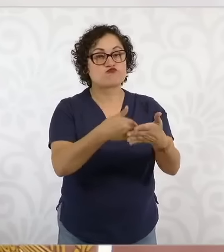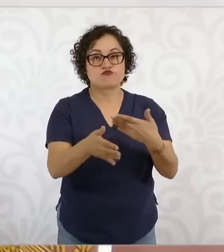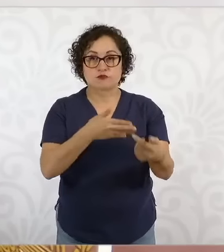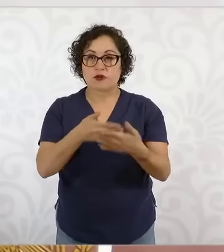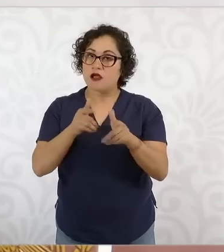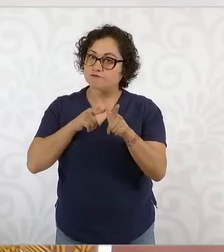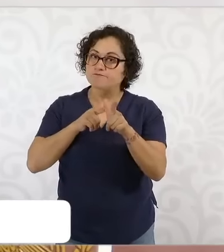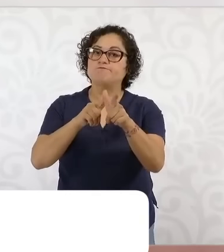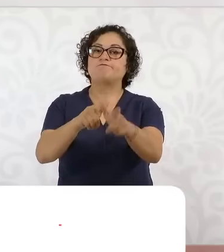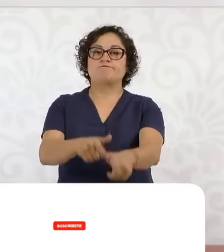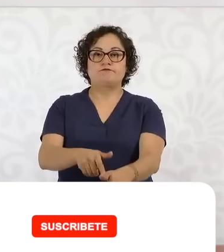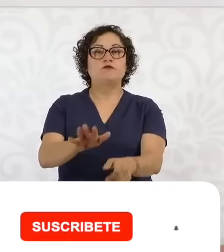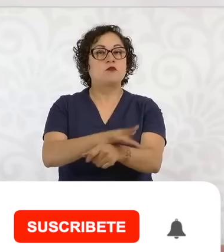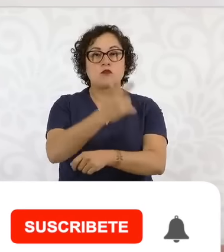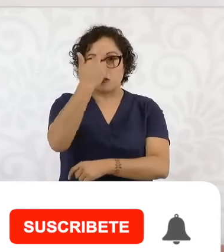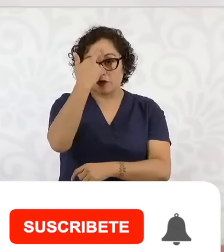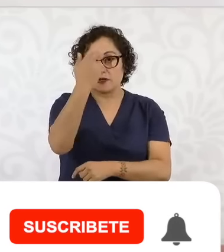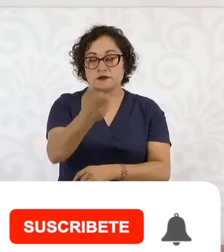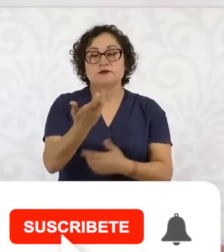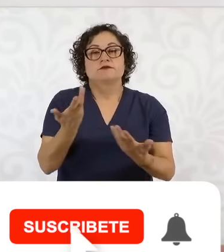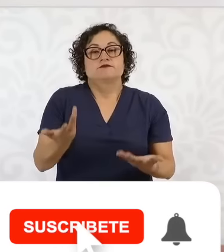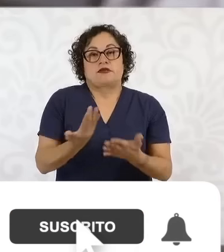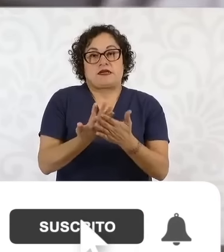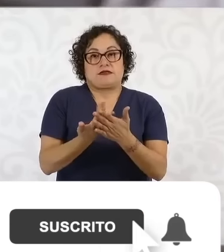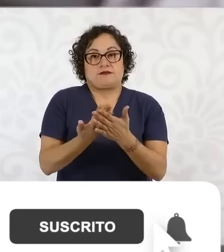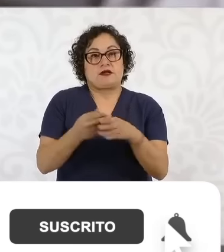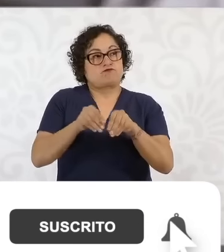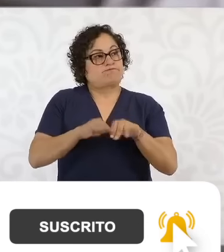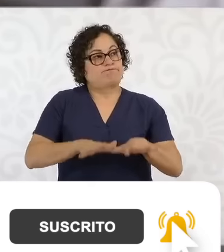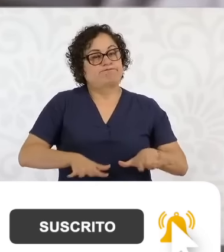estamos en dependencia de las necesidades del sistema para poder ir liberando estas unidades